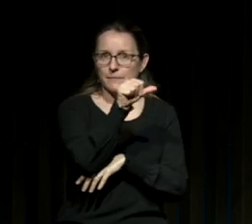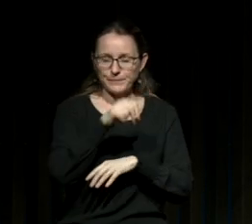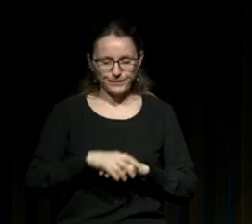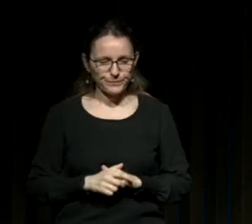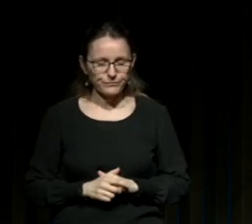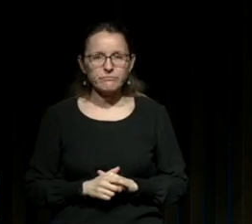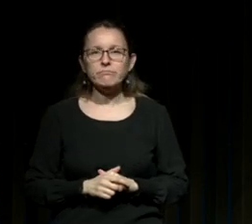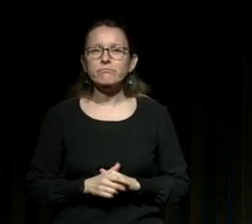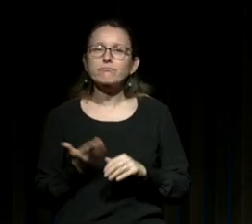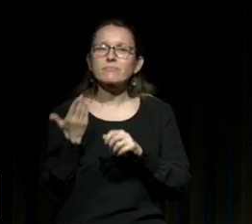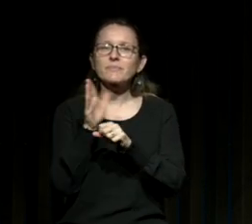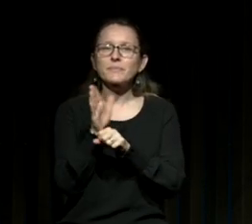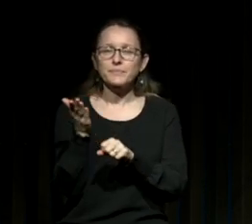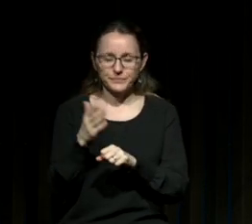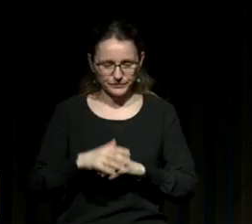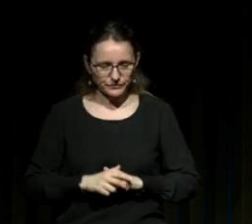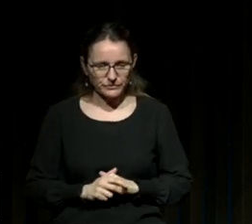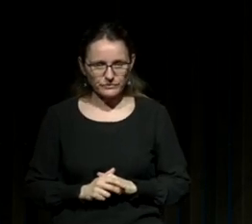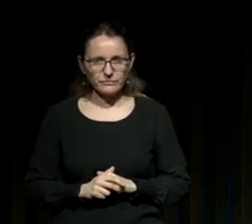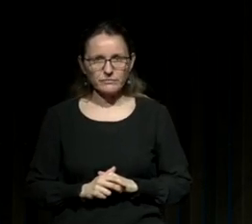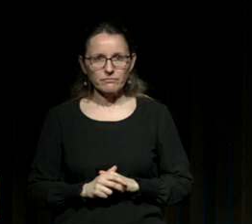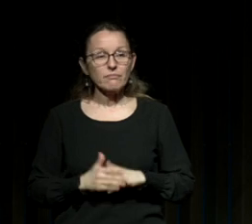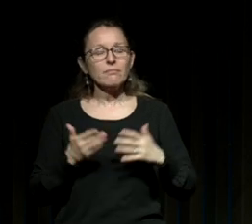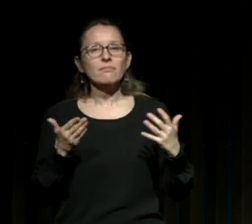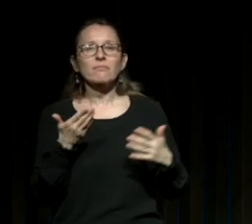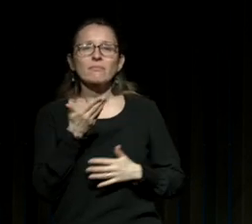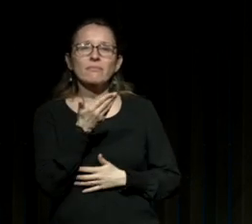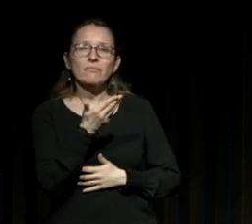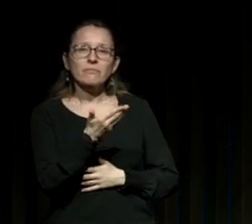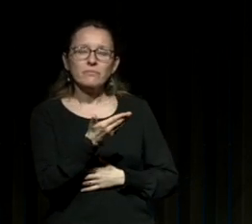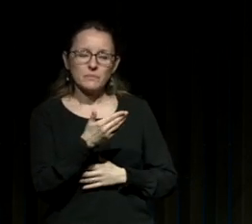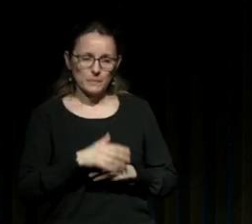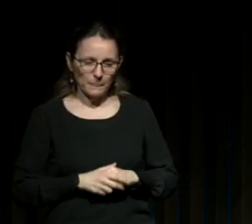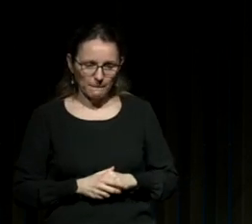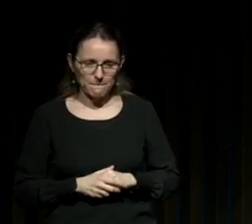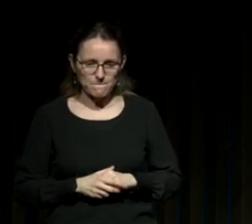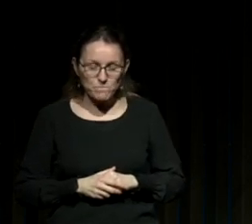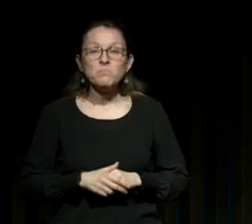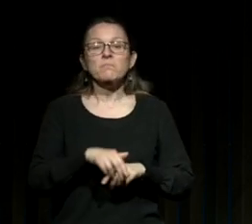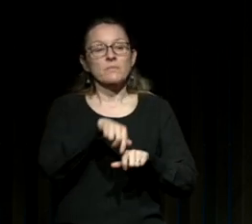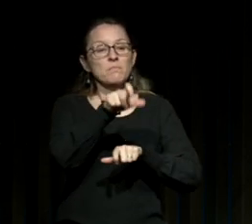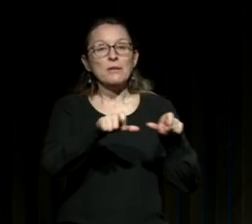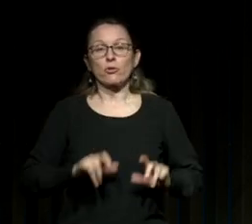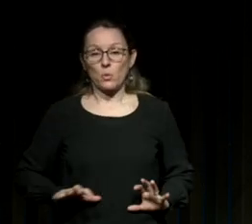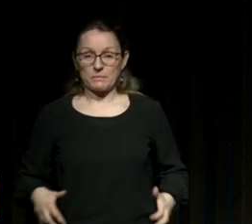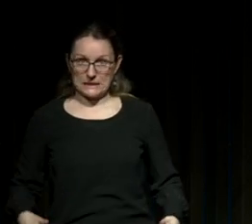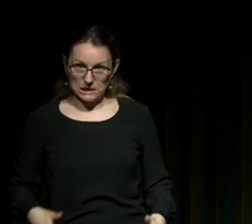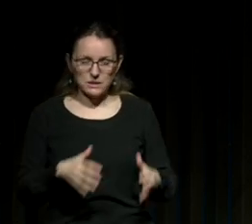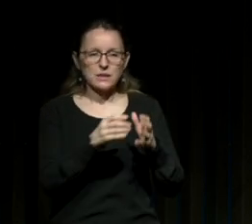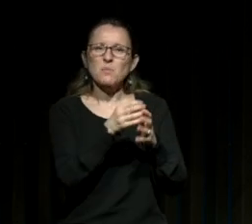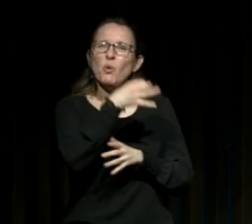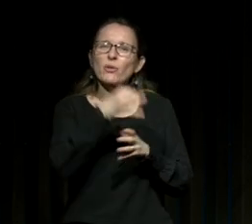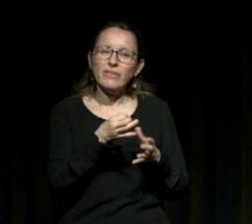l'évolution la courbe place et l'évolution du pourcentage d'obèses entre les années 50 et 90 et